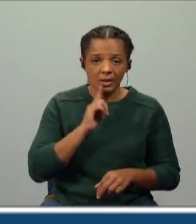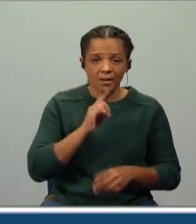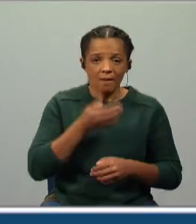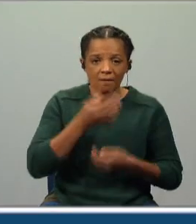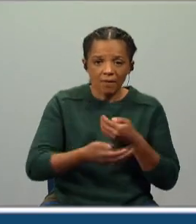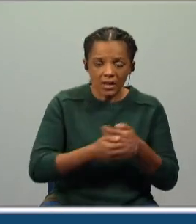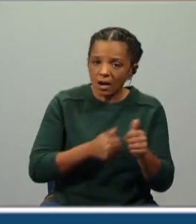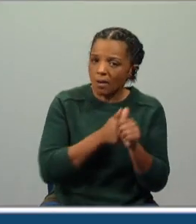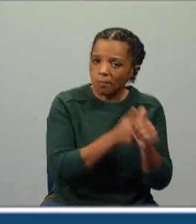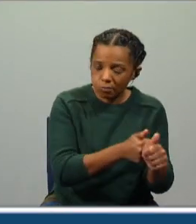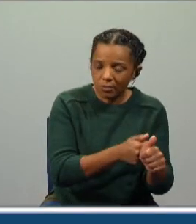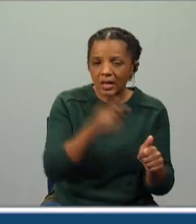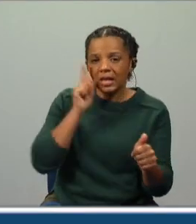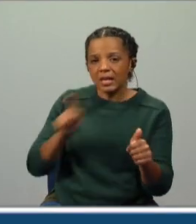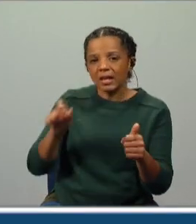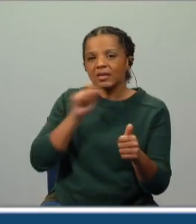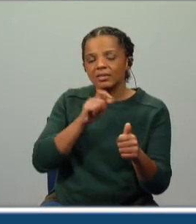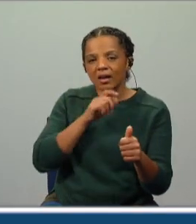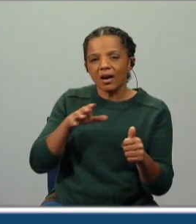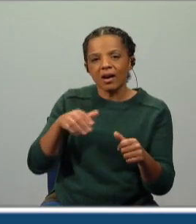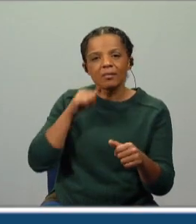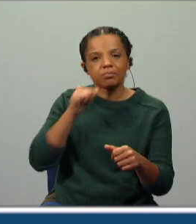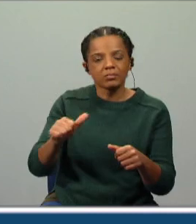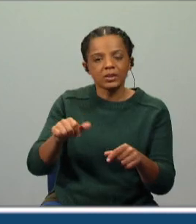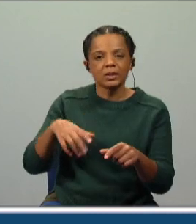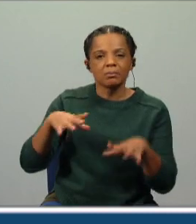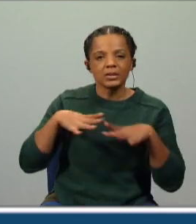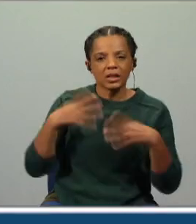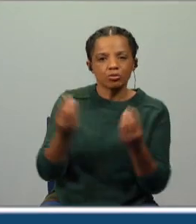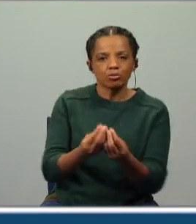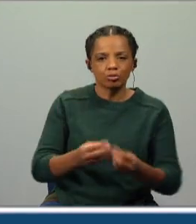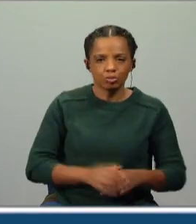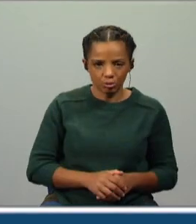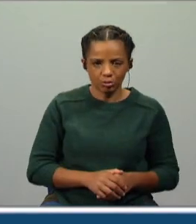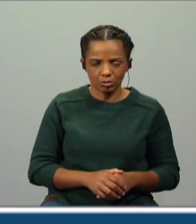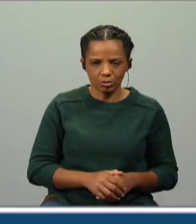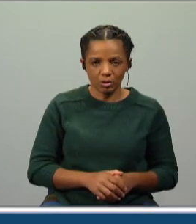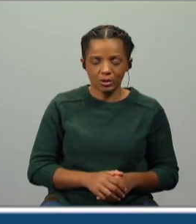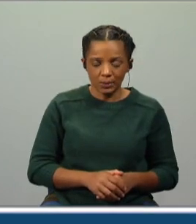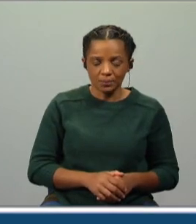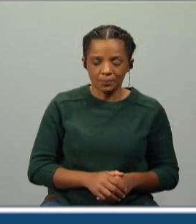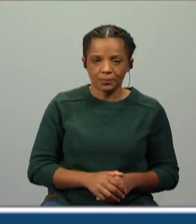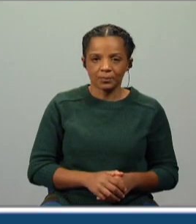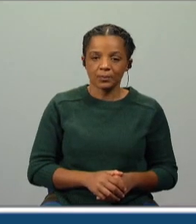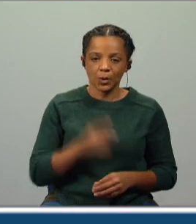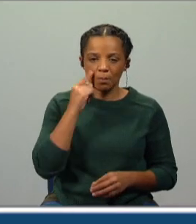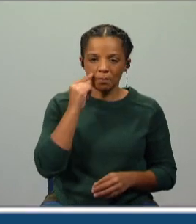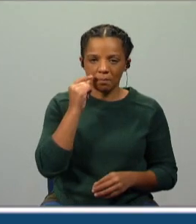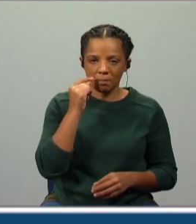E ela deixa te dar uma voltinha uma volta na cabecinha, disse o pai natal, num tom assertivo.